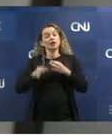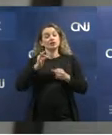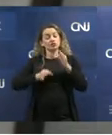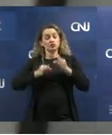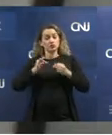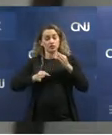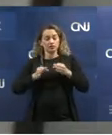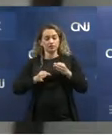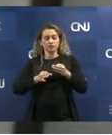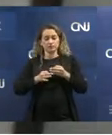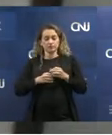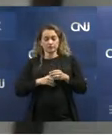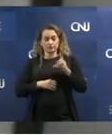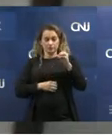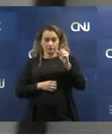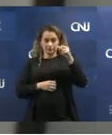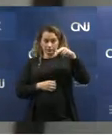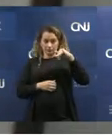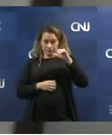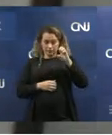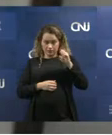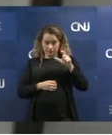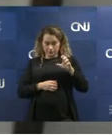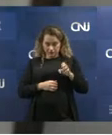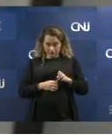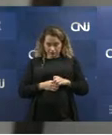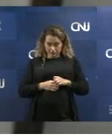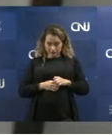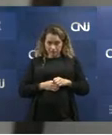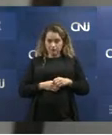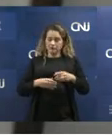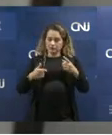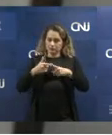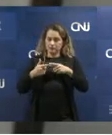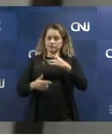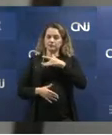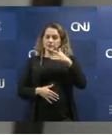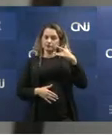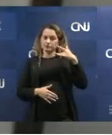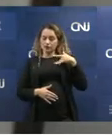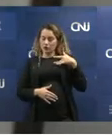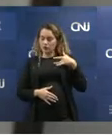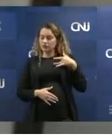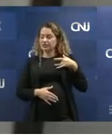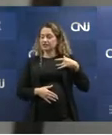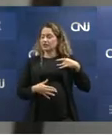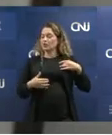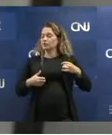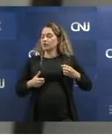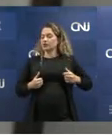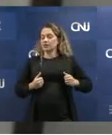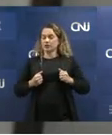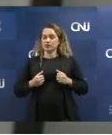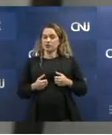Dra. Danielle para além da questão de saúde que a cometeu exatamente no período